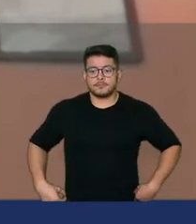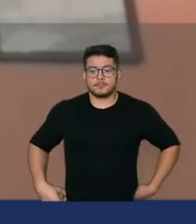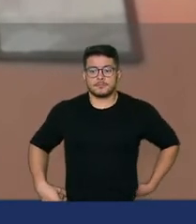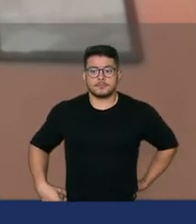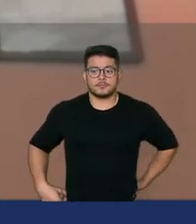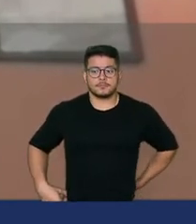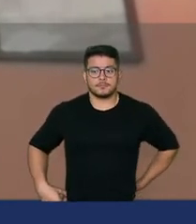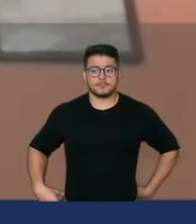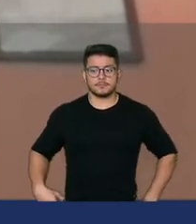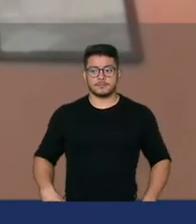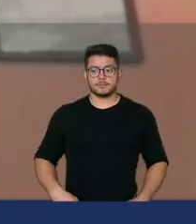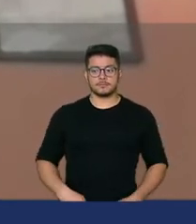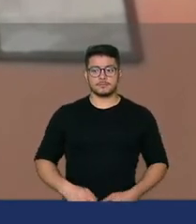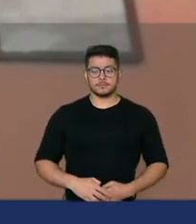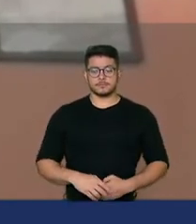QUE PASSASSEM MAIS UM DAQUELES FUNDOS QUE O DINHEIRO FICA